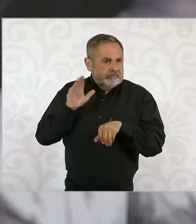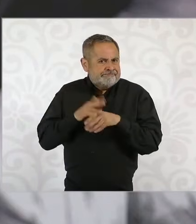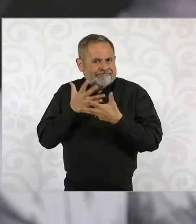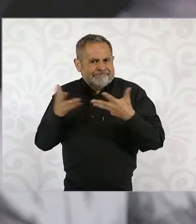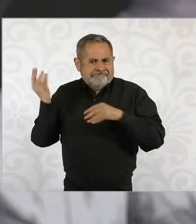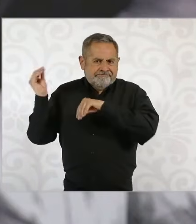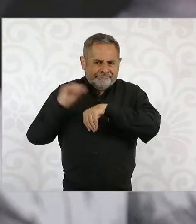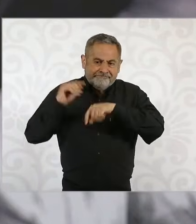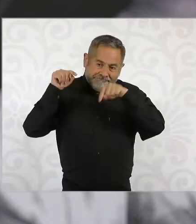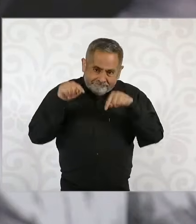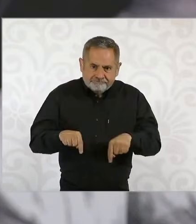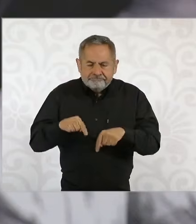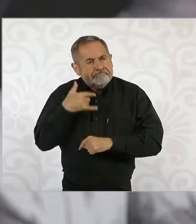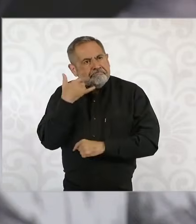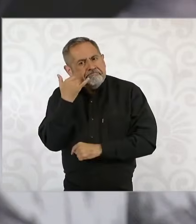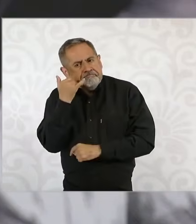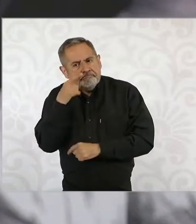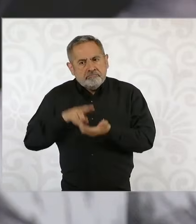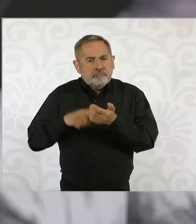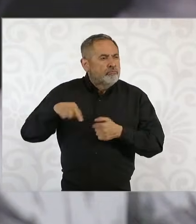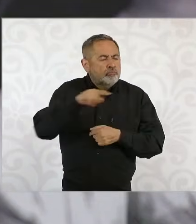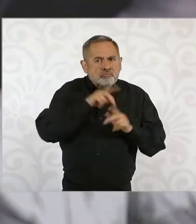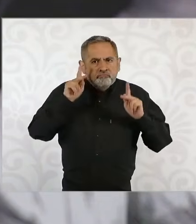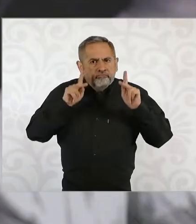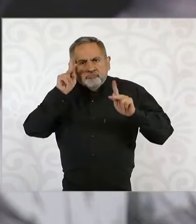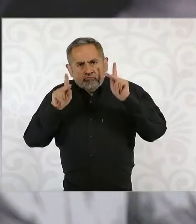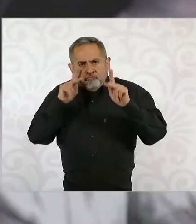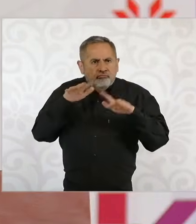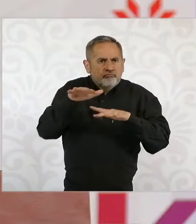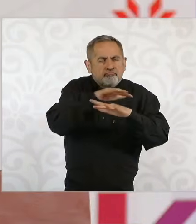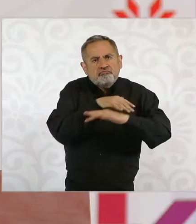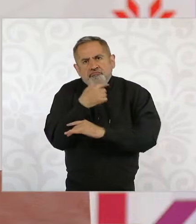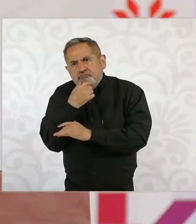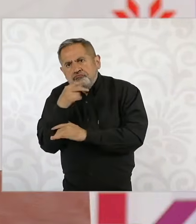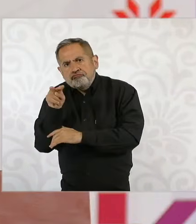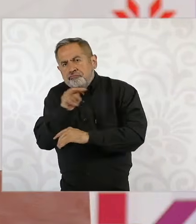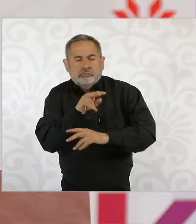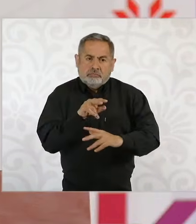de China a territorio nacional. Entonces, por supuesto que es un [música] intercambio muy